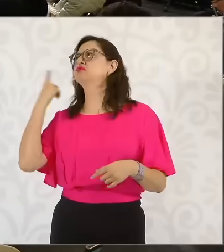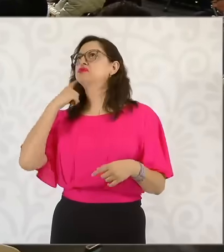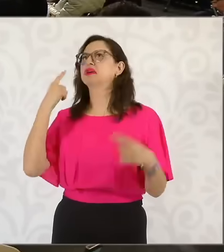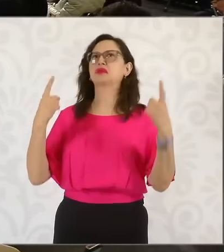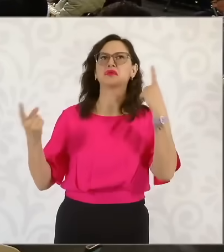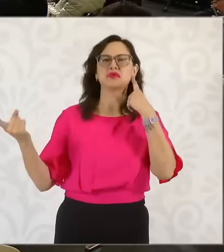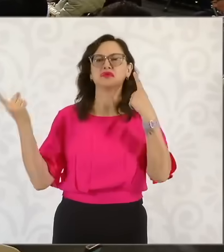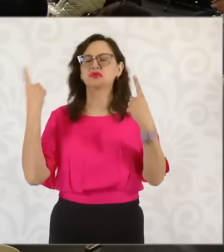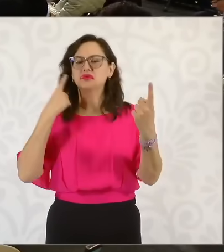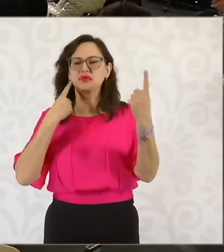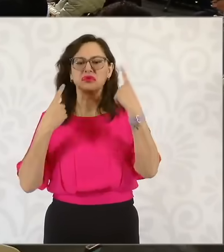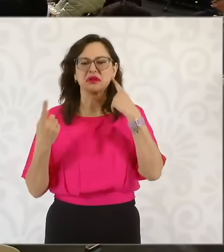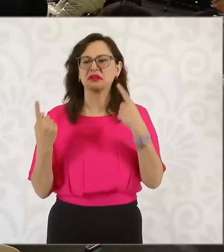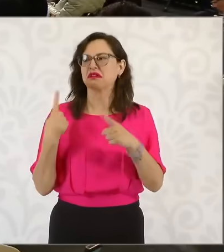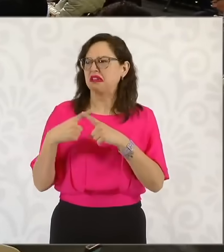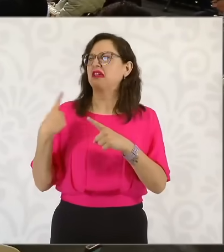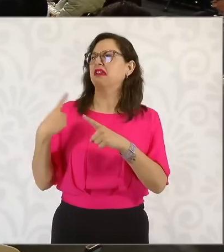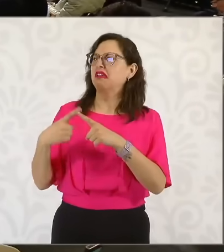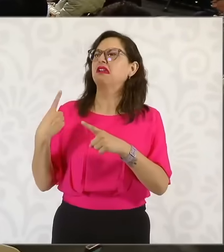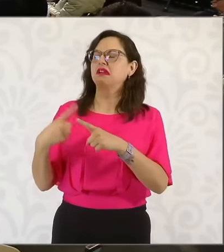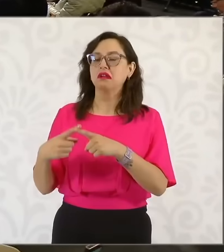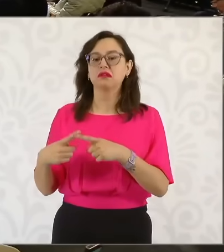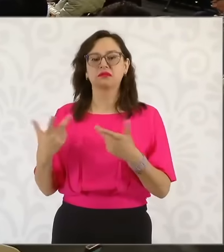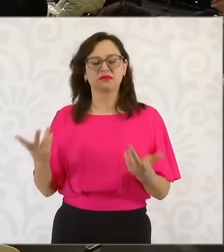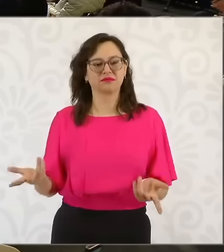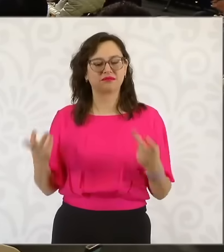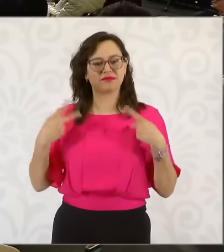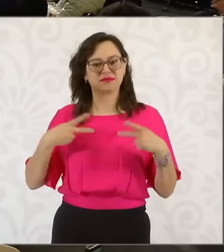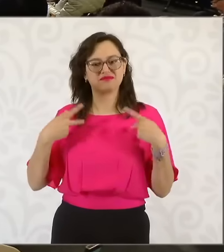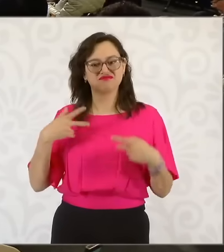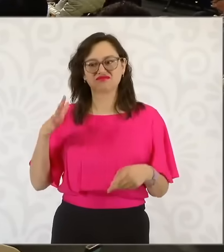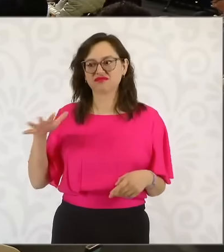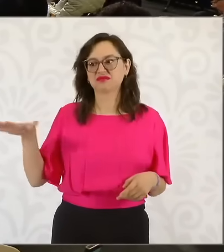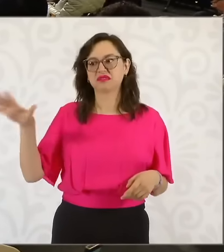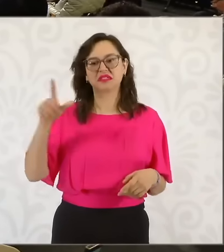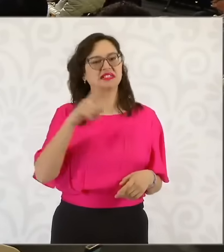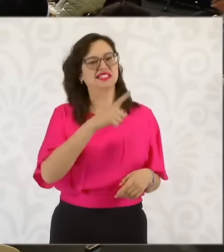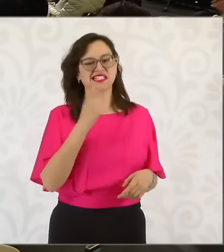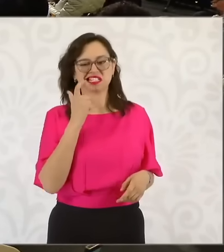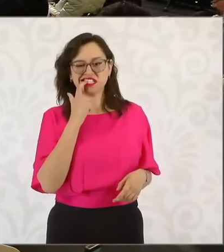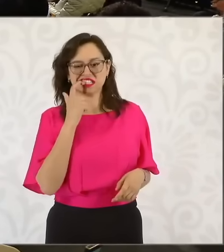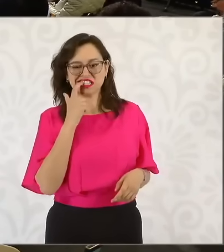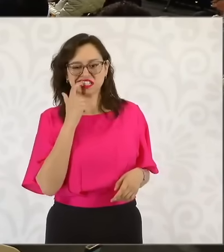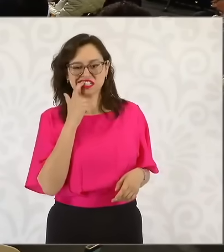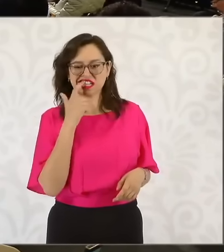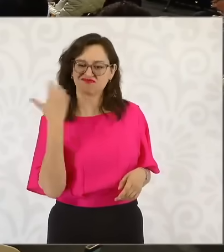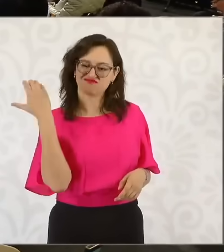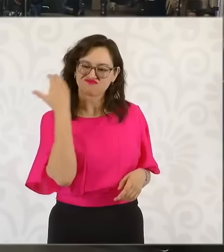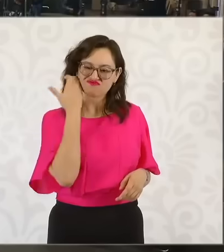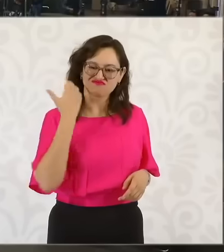y yo me acuerdo mucho de una respuesta que decían "Es que es un fregón ¿no que logró encontrar un